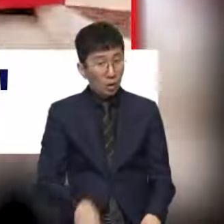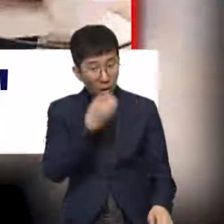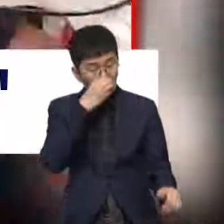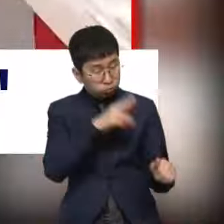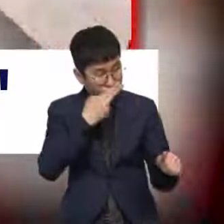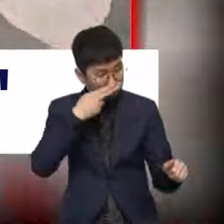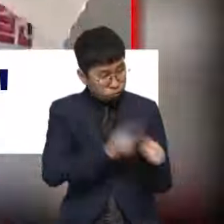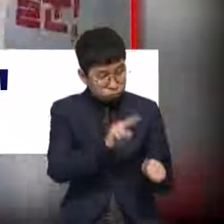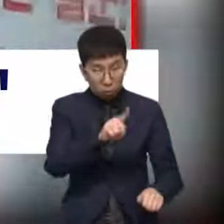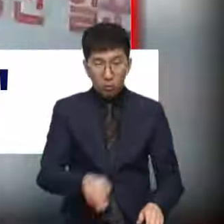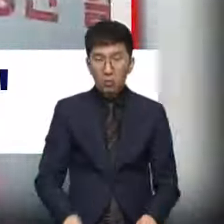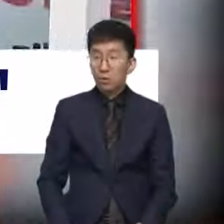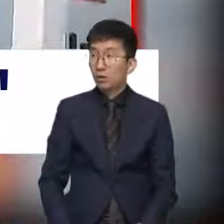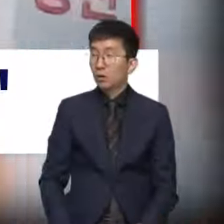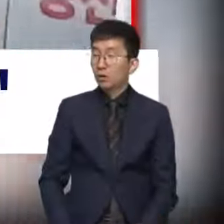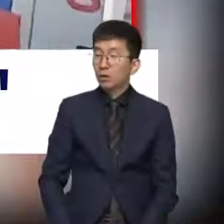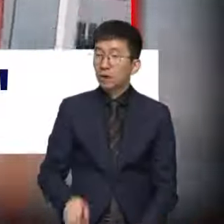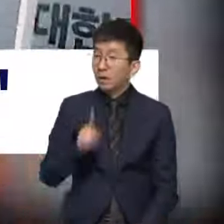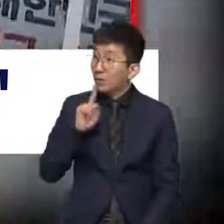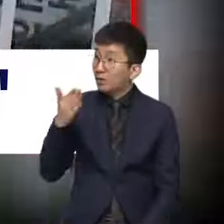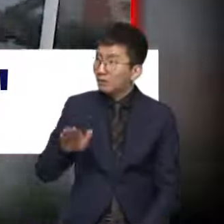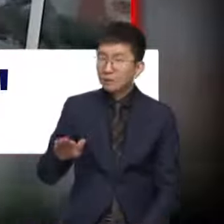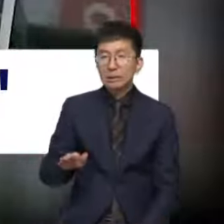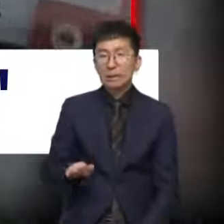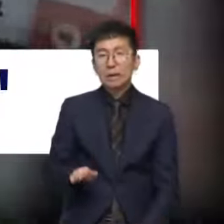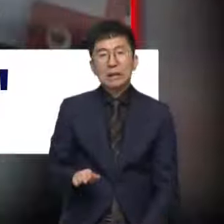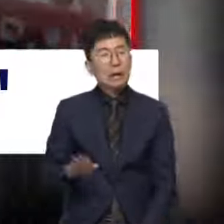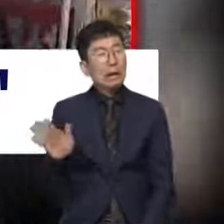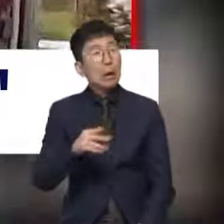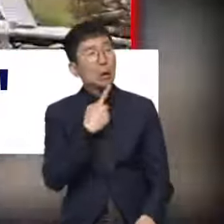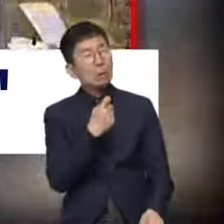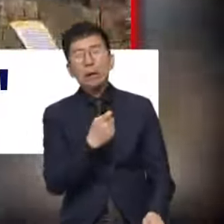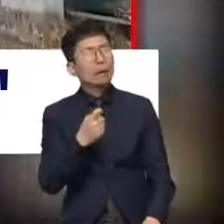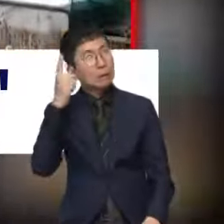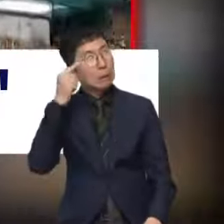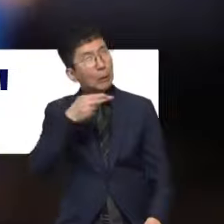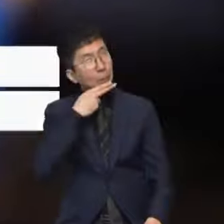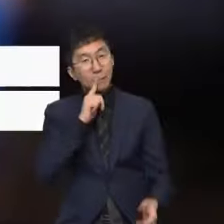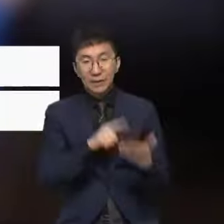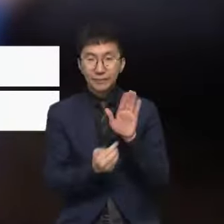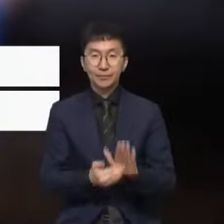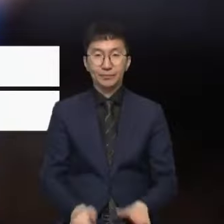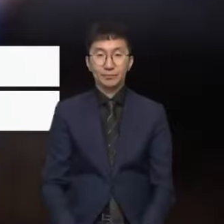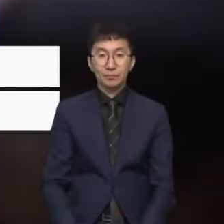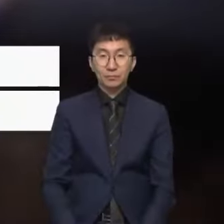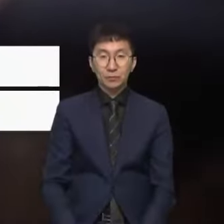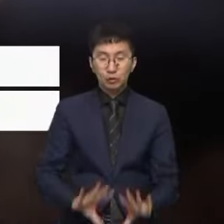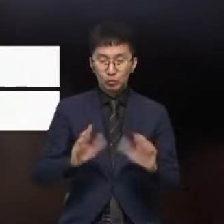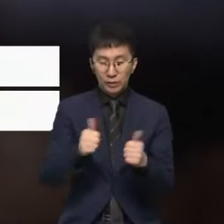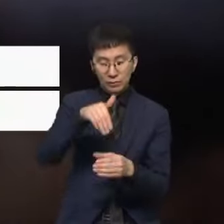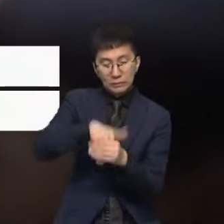협박이나 위해를 하려는 의도는 없었다며 사퇴 요구를 일축했습니다. 총선이 끝났지만 각종 막말과 편법 대출